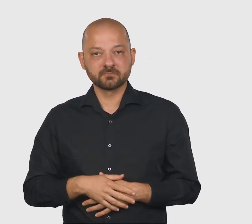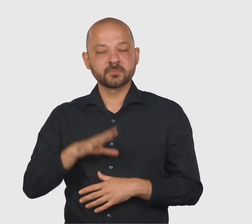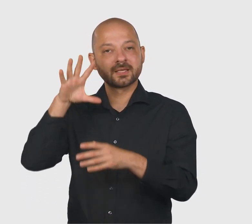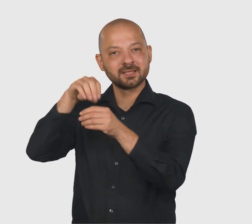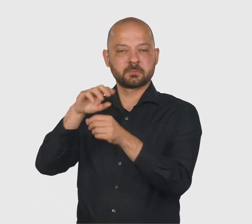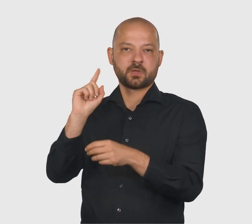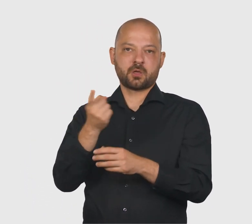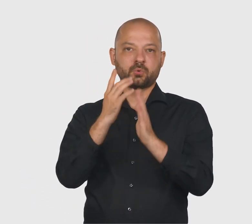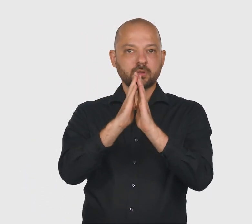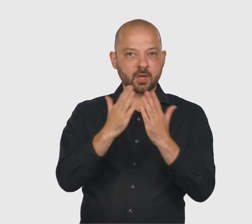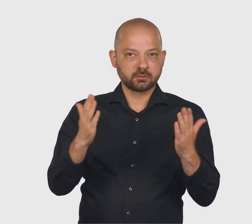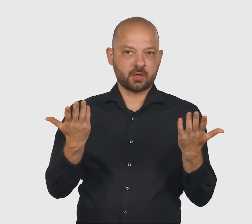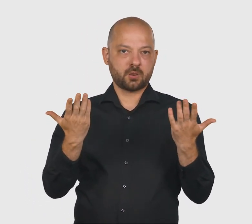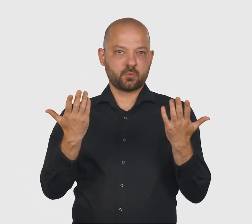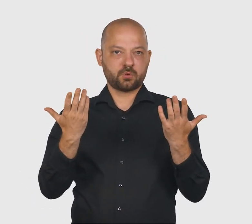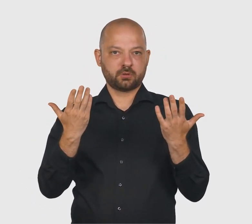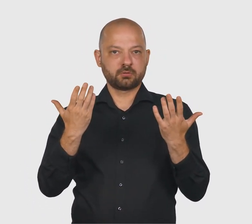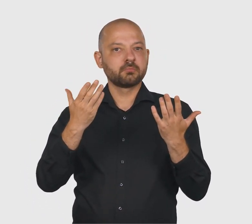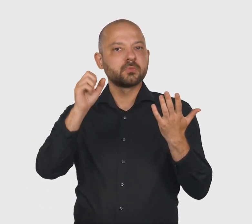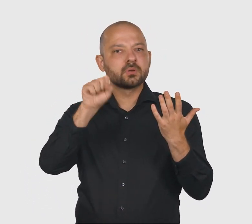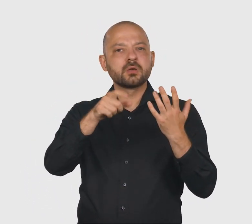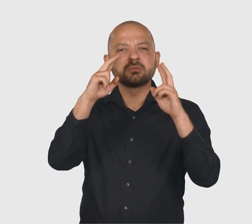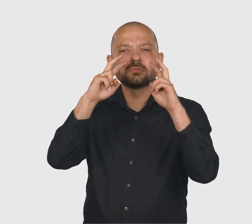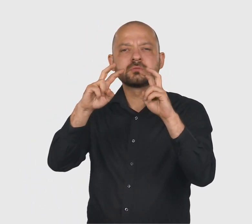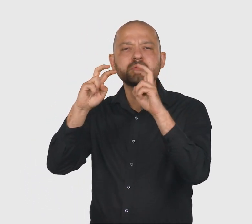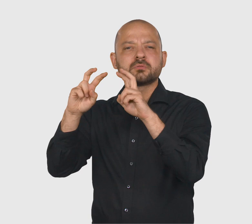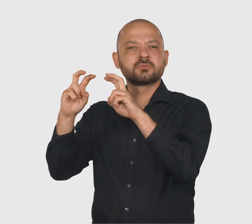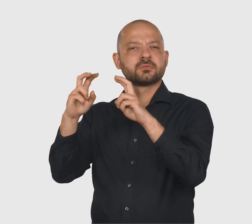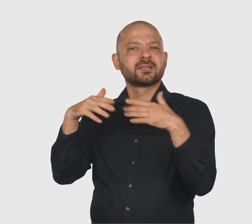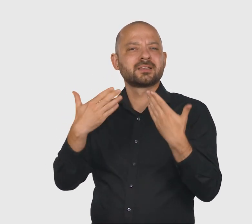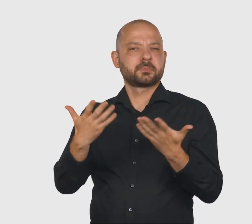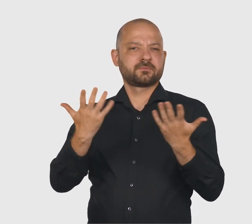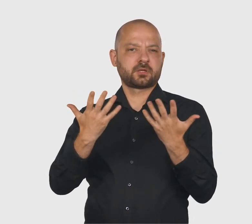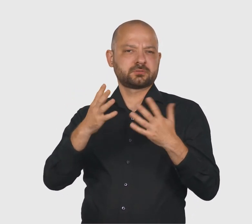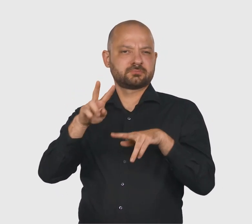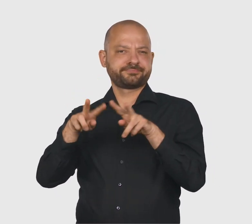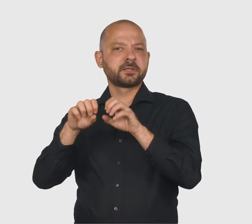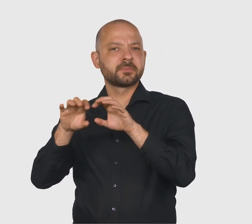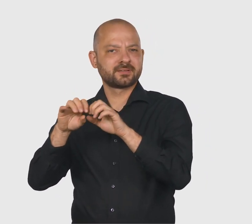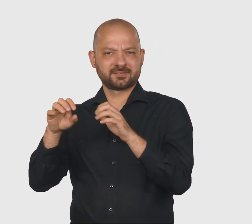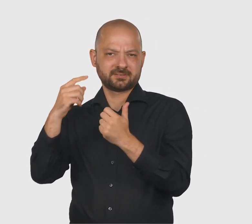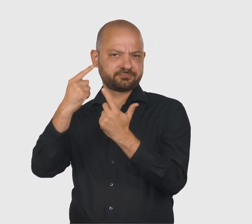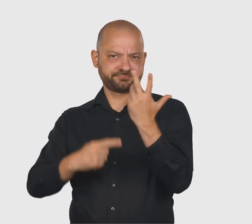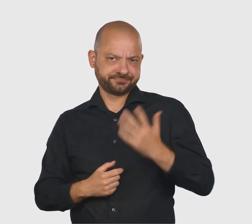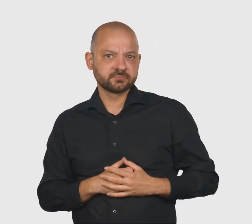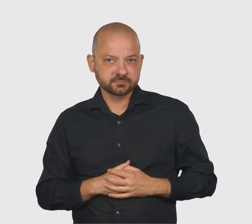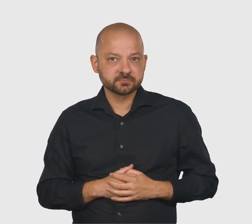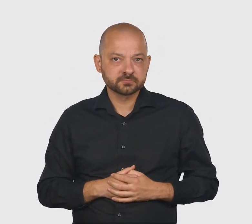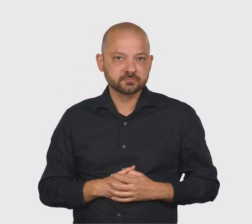Hier finden Sie auch den Katalog, in dem Sie alle unsere Medien recherchieren können.